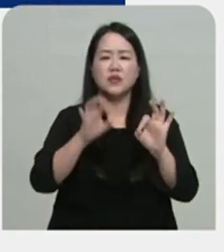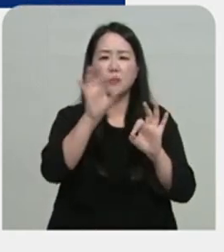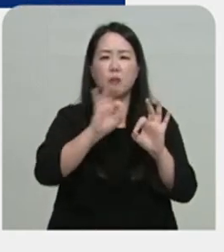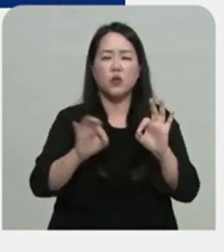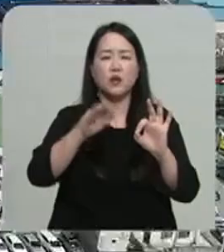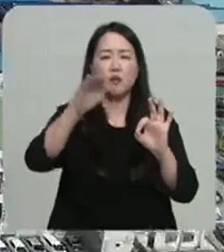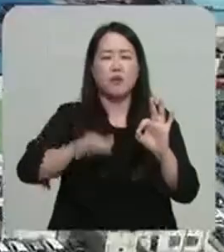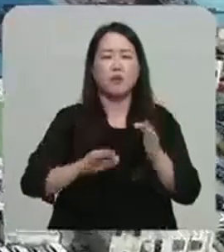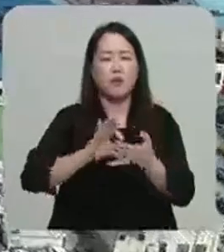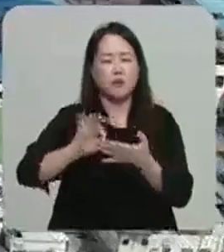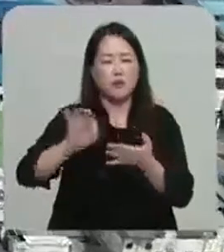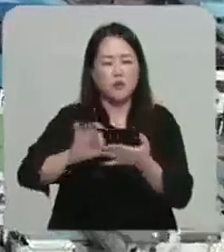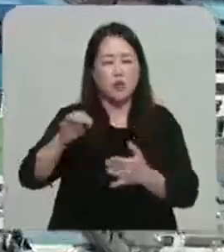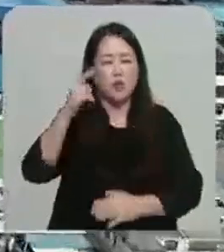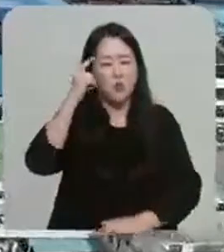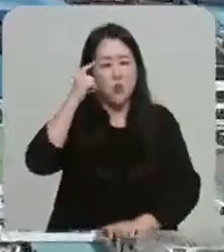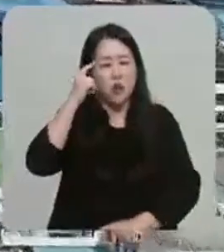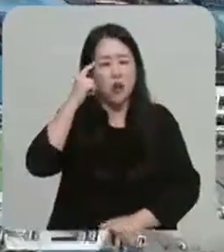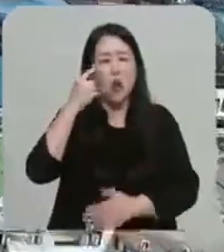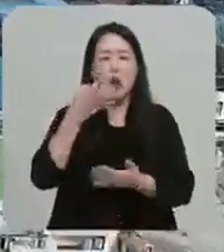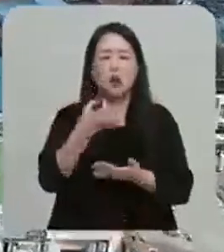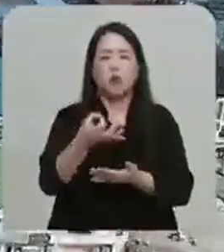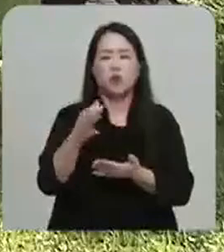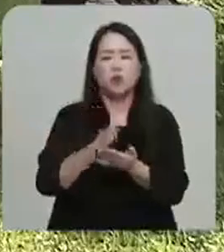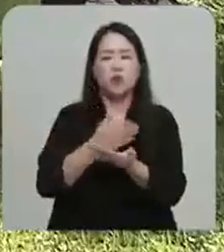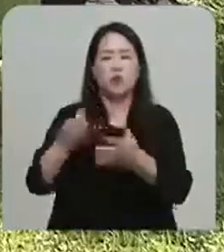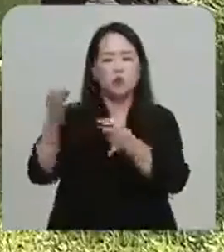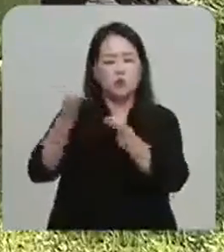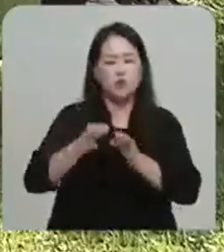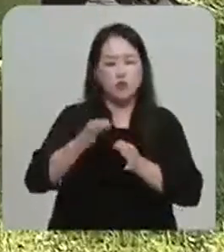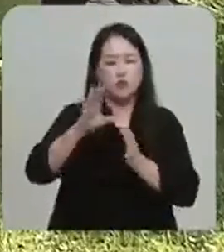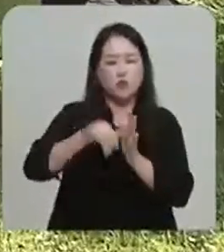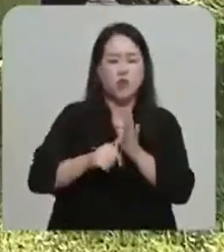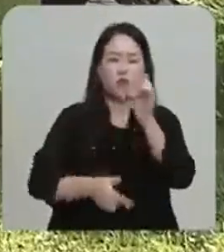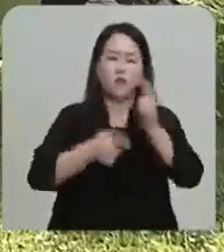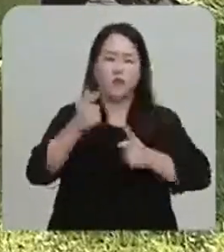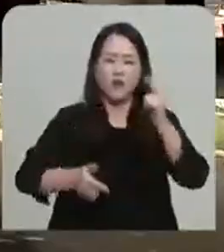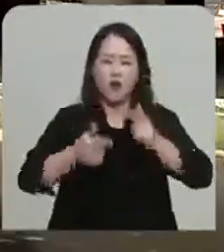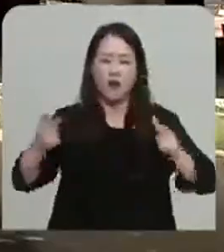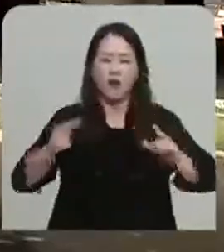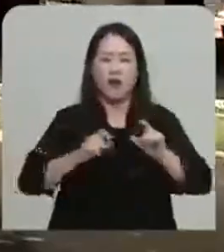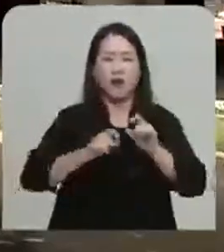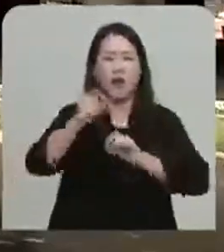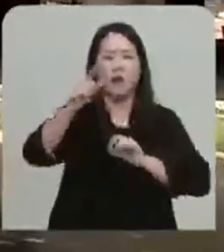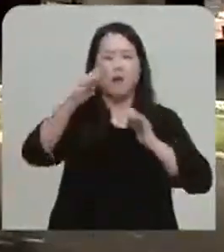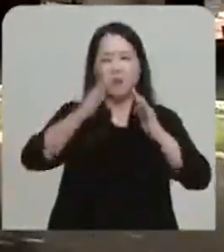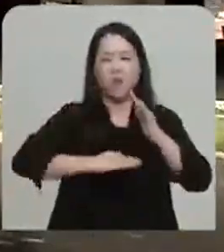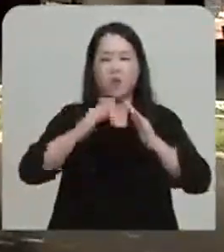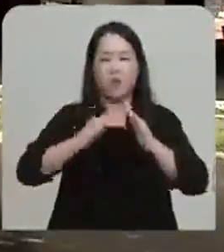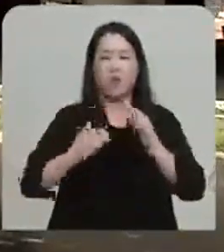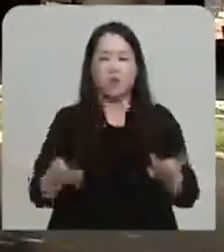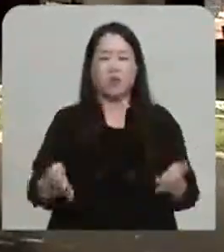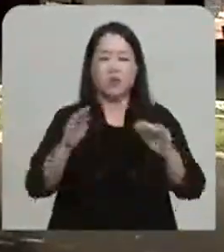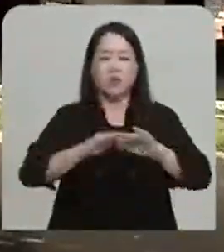정부의 기금 배분 시점이 제각각 인데다 주로 공공시설 사업에 치 중돼 예산 집행이 터덕거리는 겁니다.